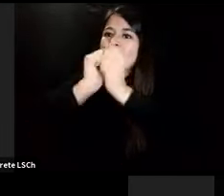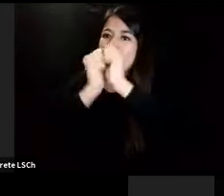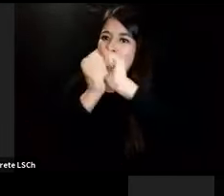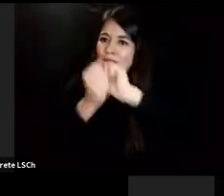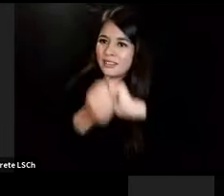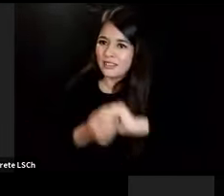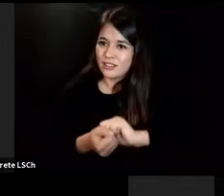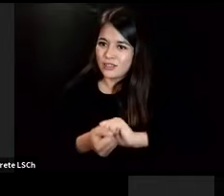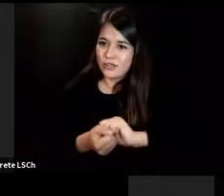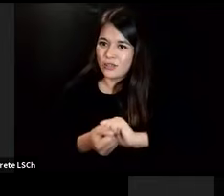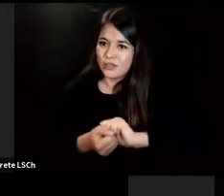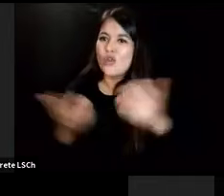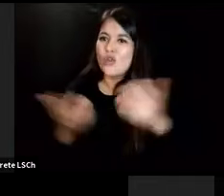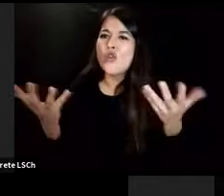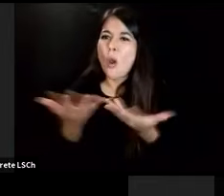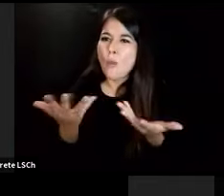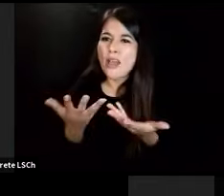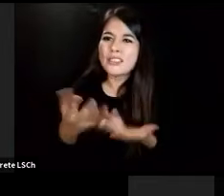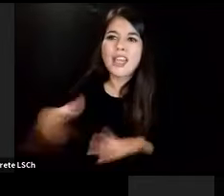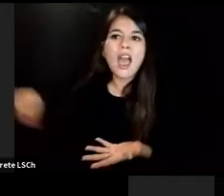¿Como es el audiolibro?